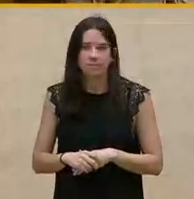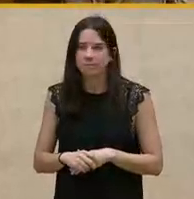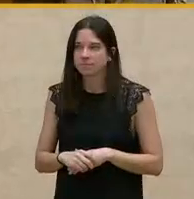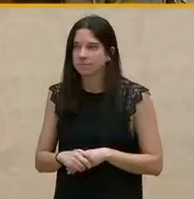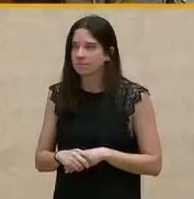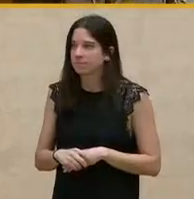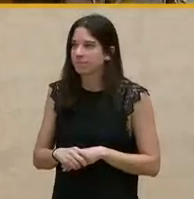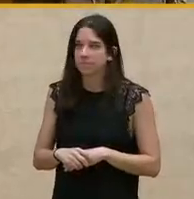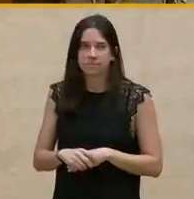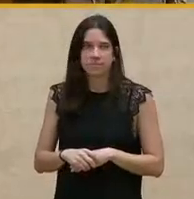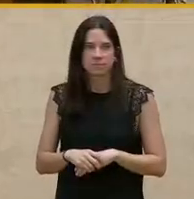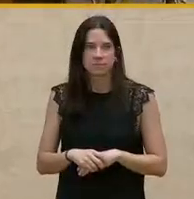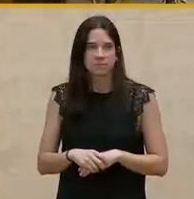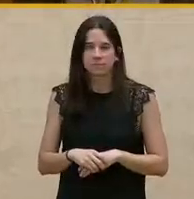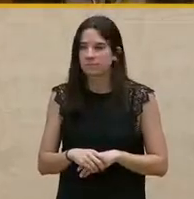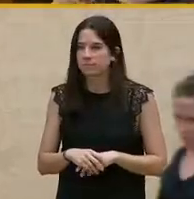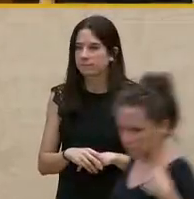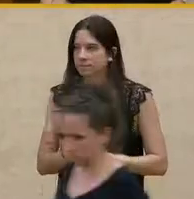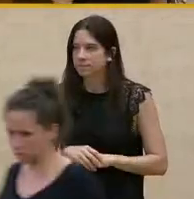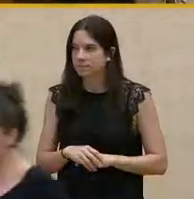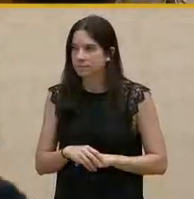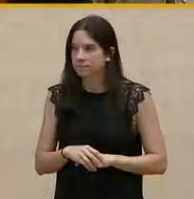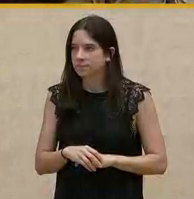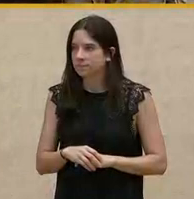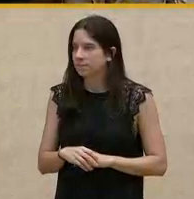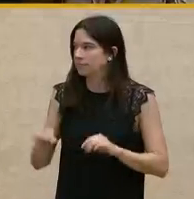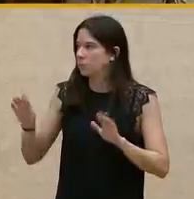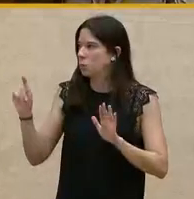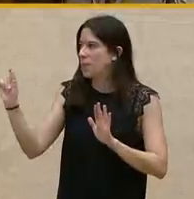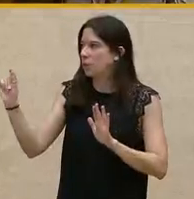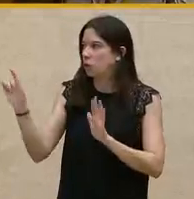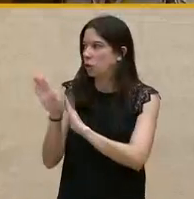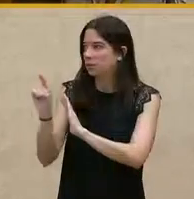Seguimos el programa. Cambio de intérpretes.